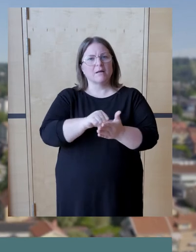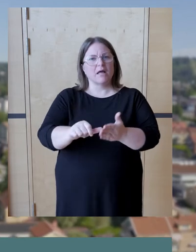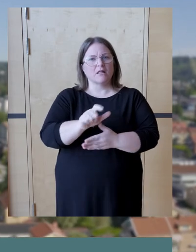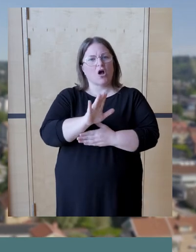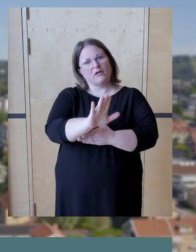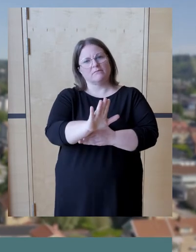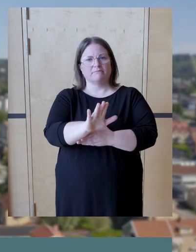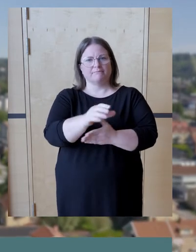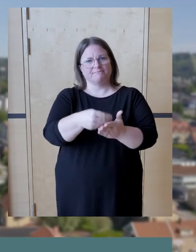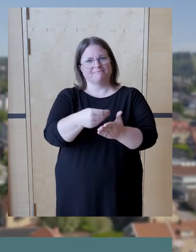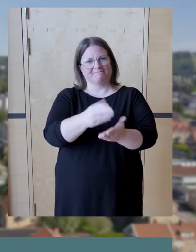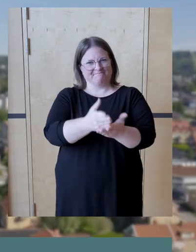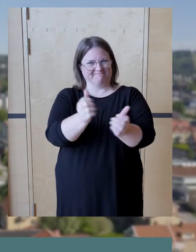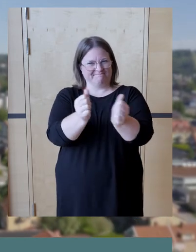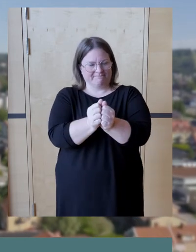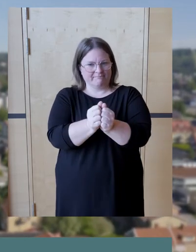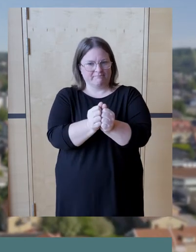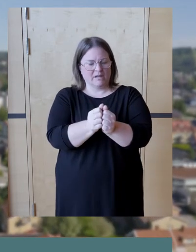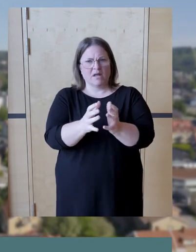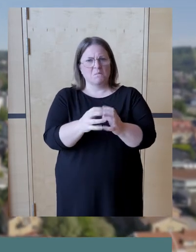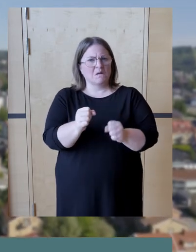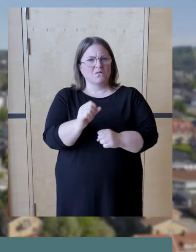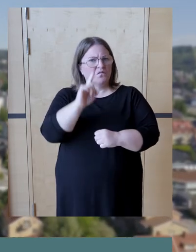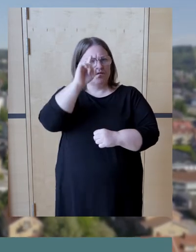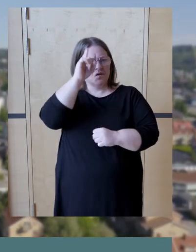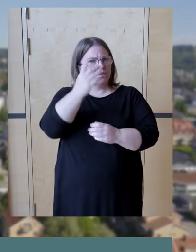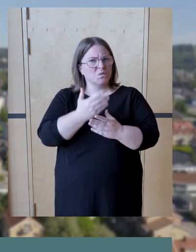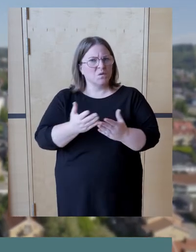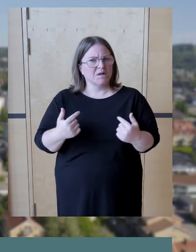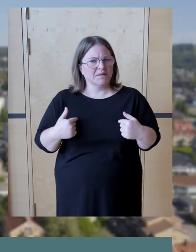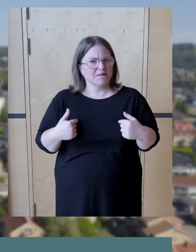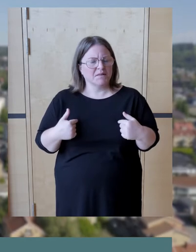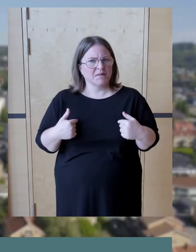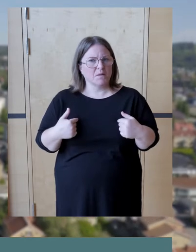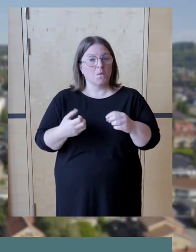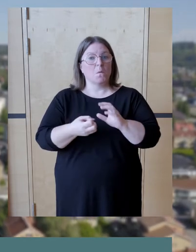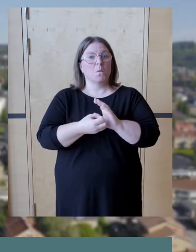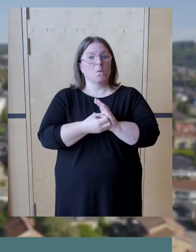Men då har jag svårt att förstå för att det har funnits en enhet i Socialnämnden att ska